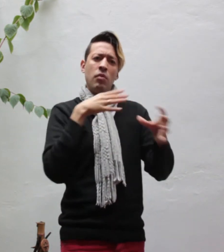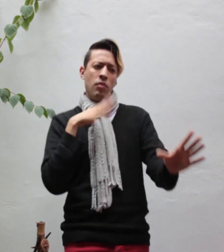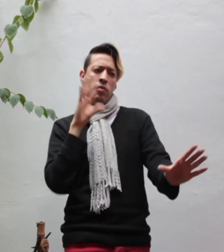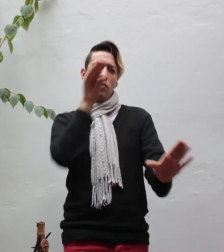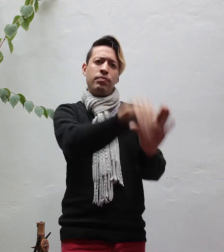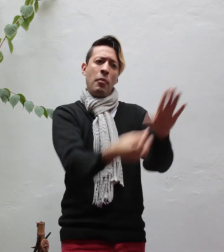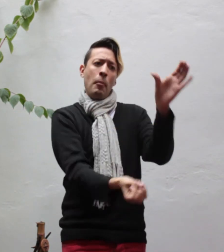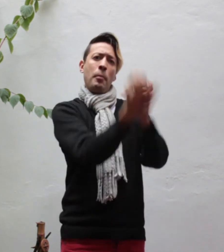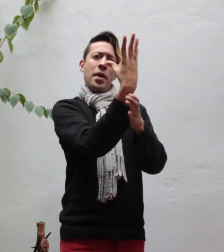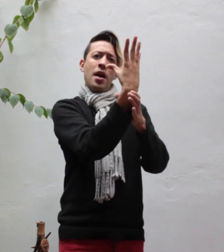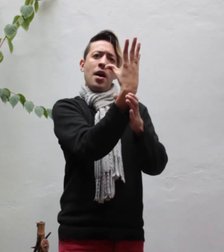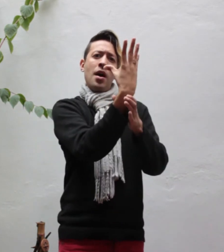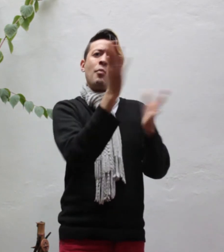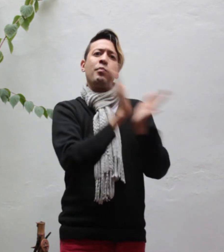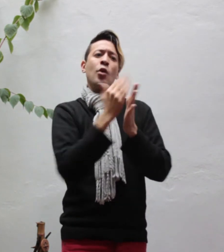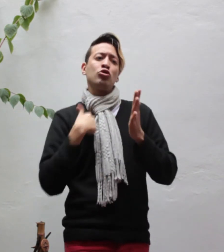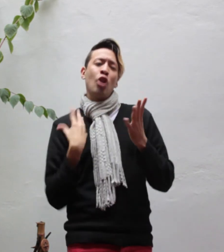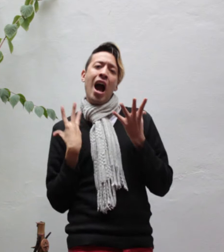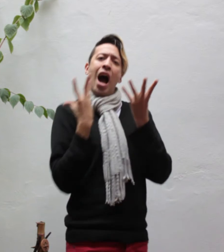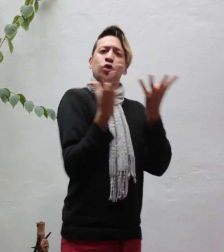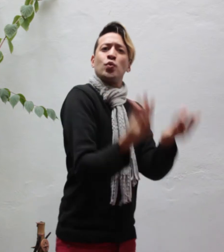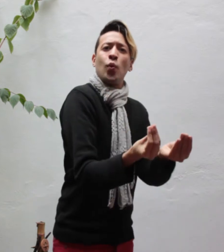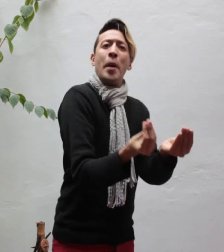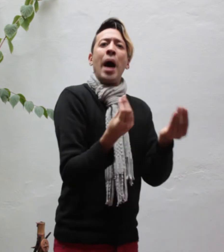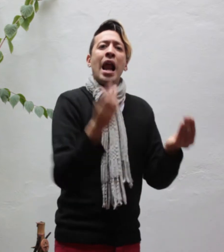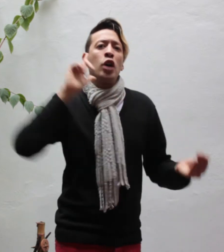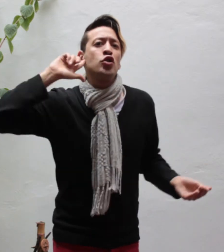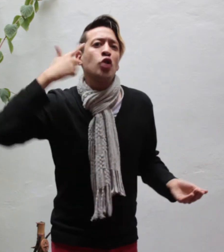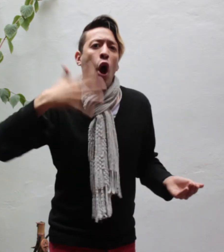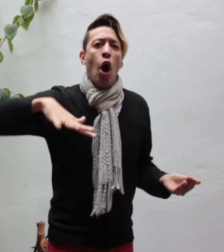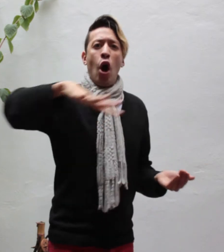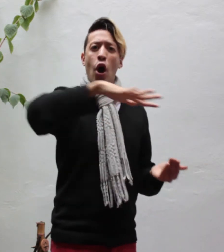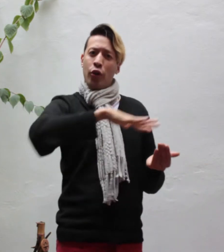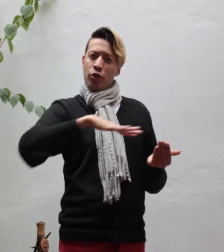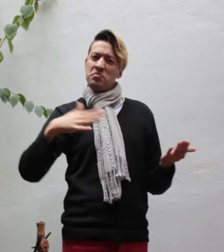Sean es el cofundador y ayuda a la Comunidad Sorda,